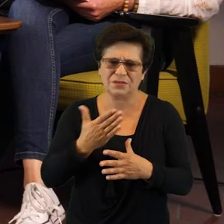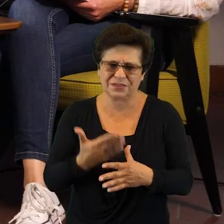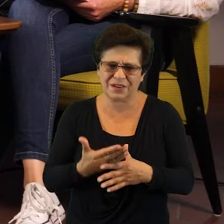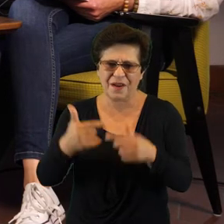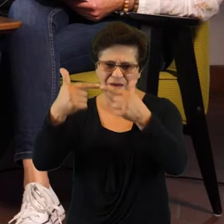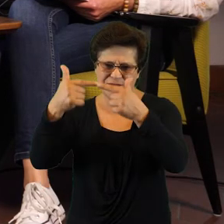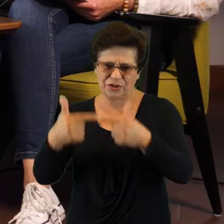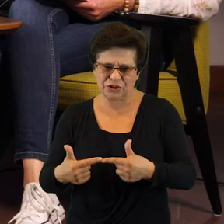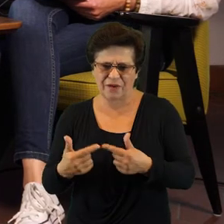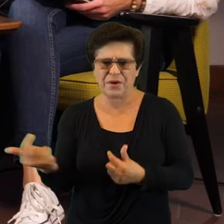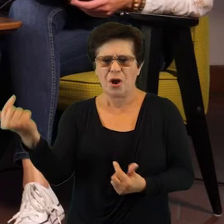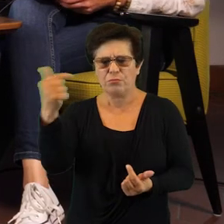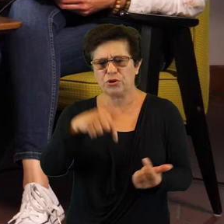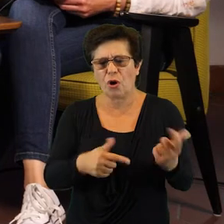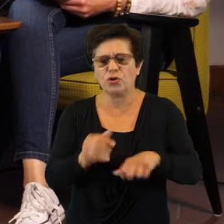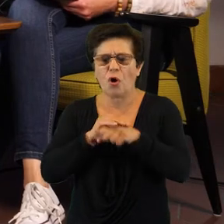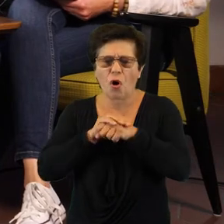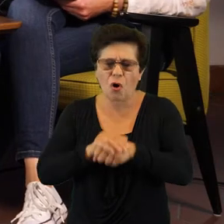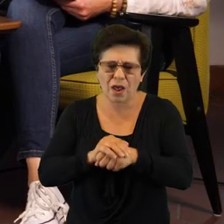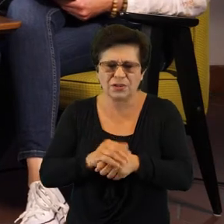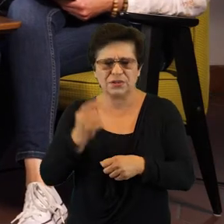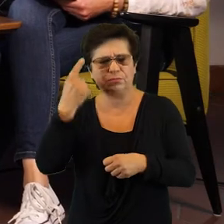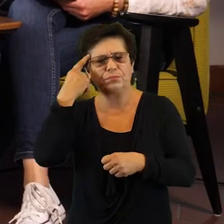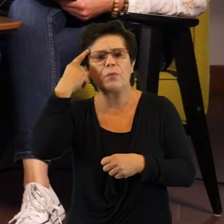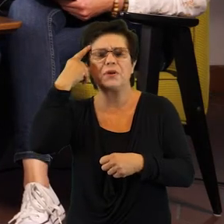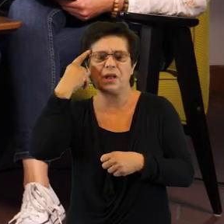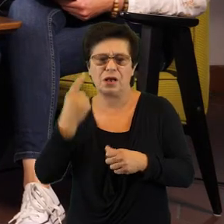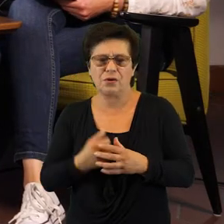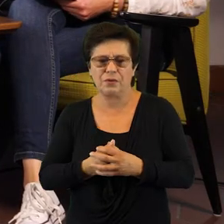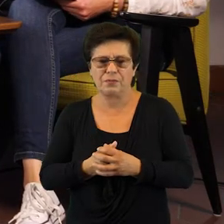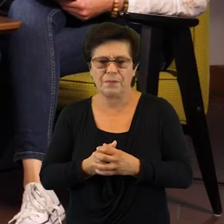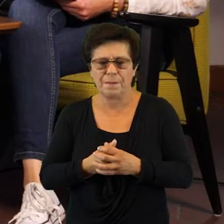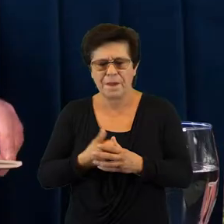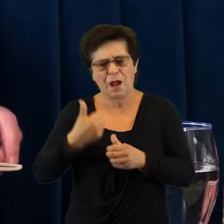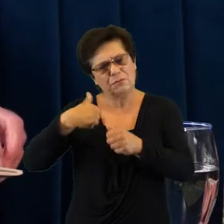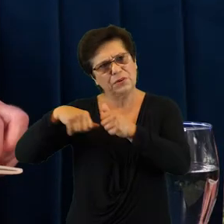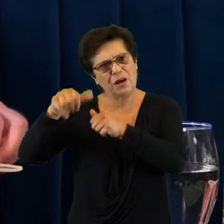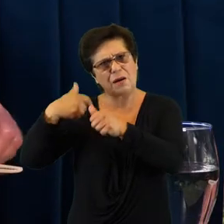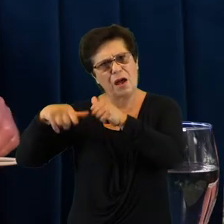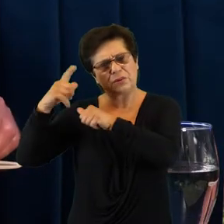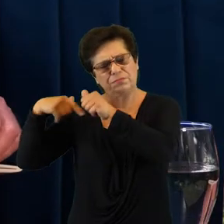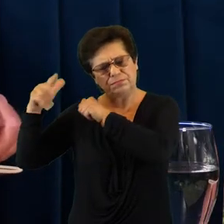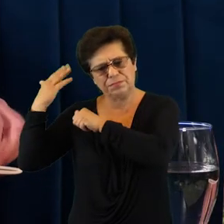Bo tam przychodzą pisarze, koledzy, wspominają i tak dalej. Kilka lat temu zostałem zaproszony,